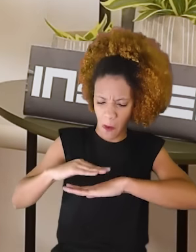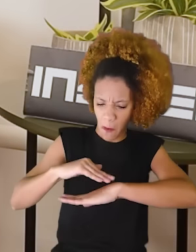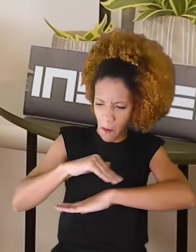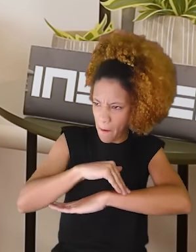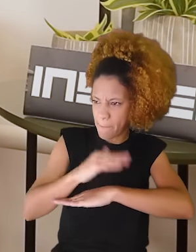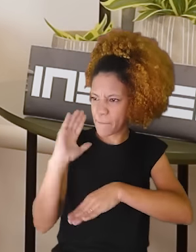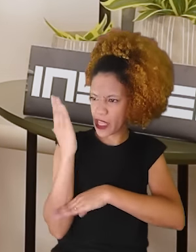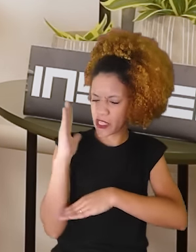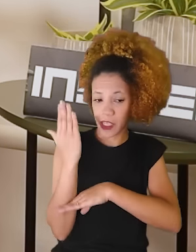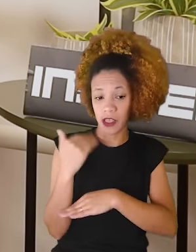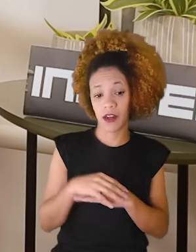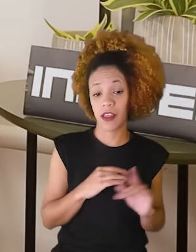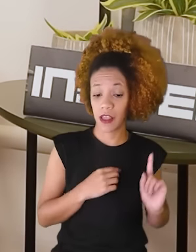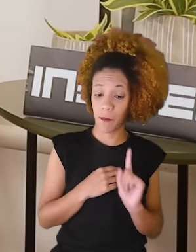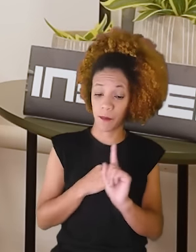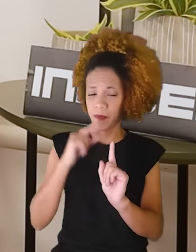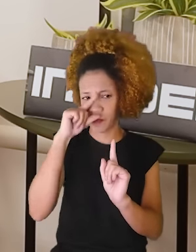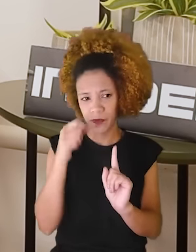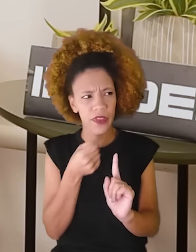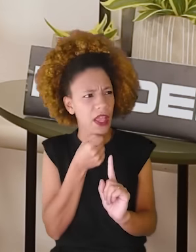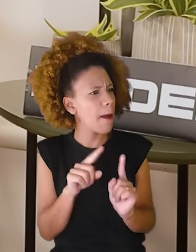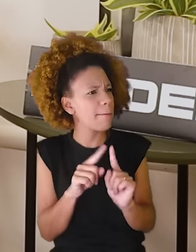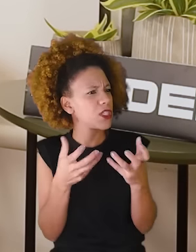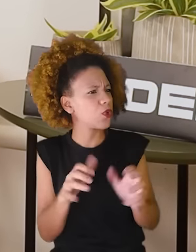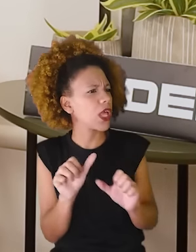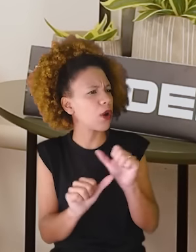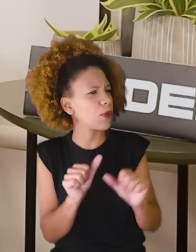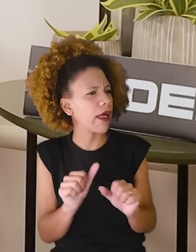o Luciano hul lá para fazer o quadro e aí ele falou Pô mas eu não quero mudar nada eu gosto